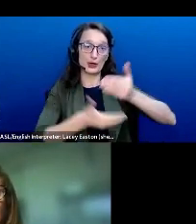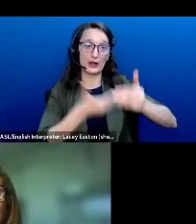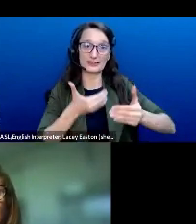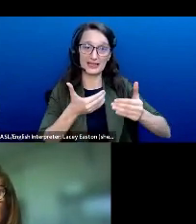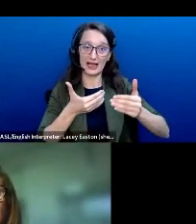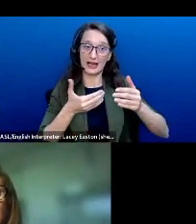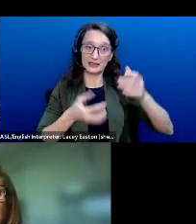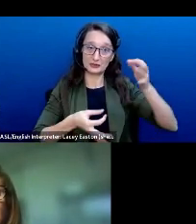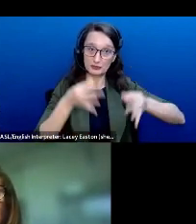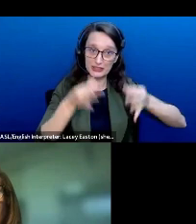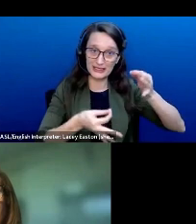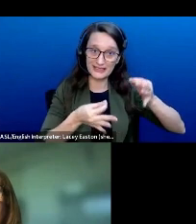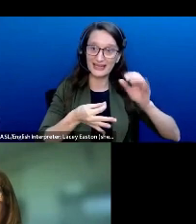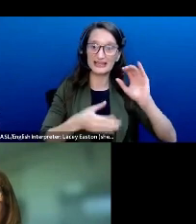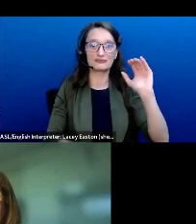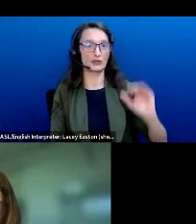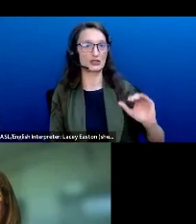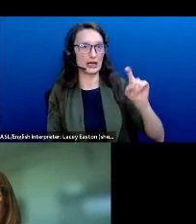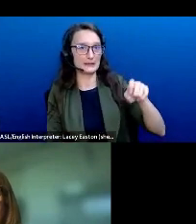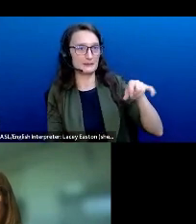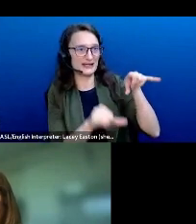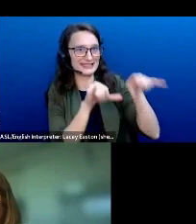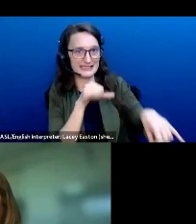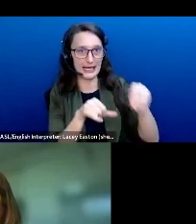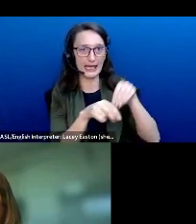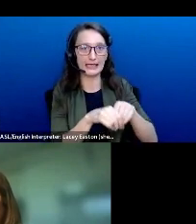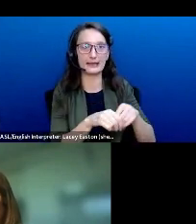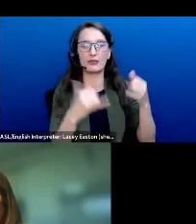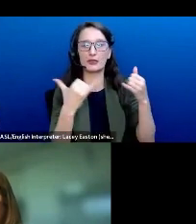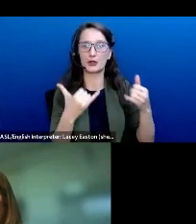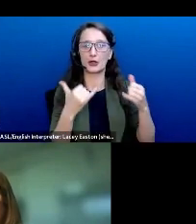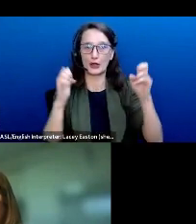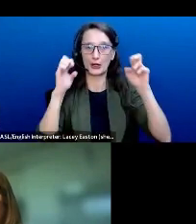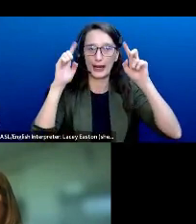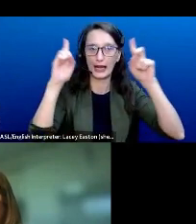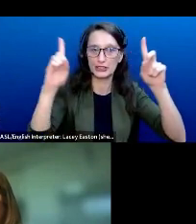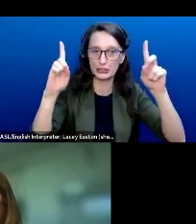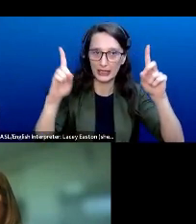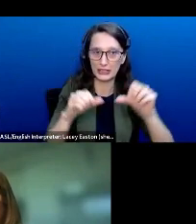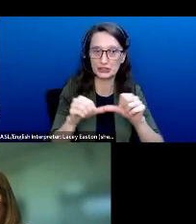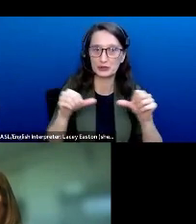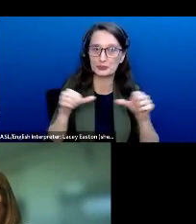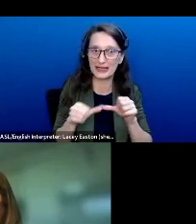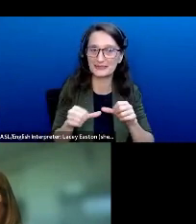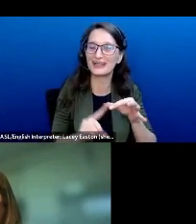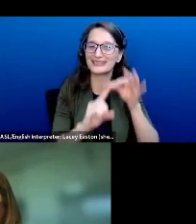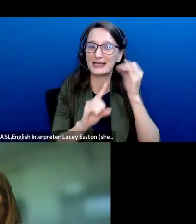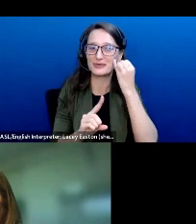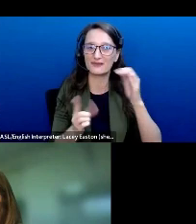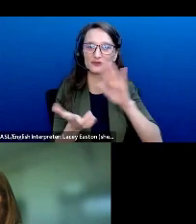ubicación educativa actual a menos que el padre y el distrito escolar acuerden otra ubicación,